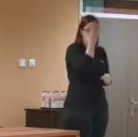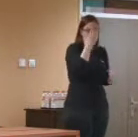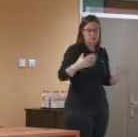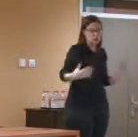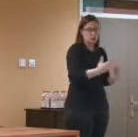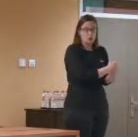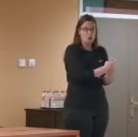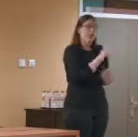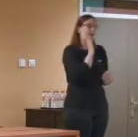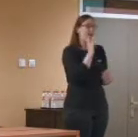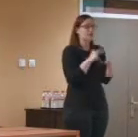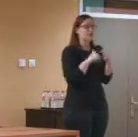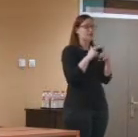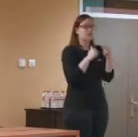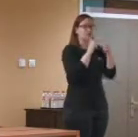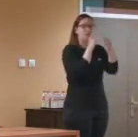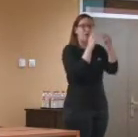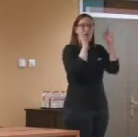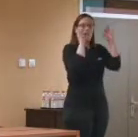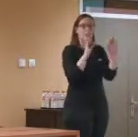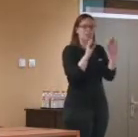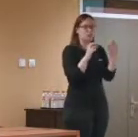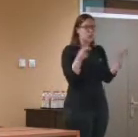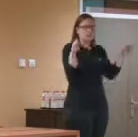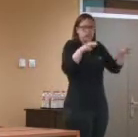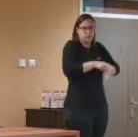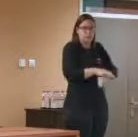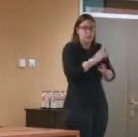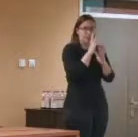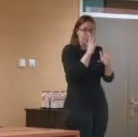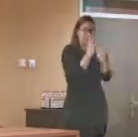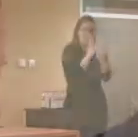desmonta todo el castillo, todo los 10 años están a punto de irse a pique, pero gracias a